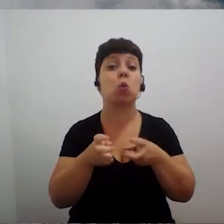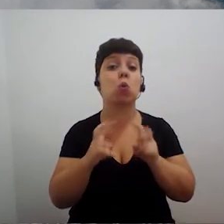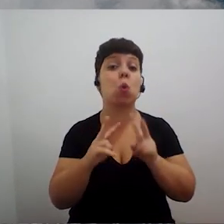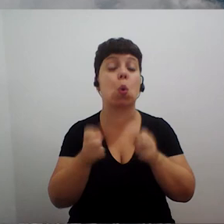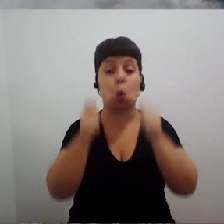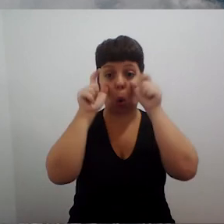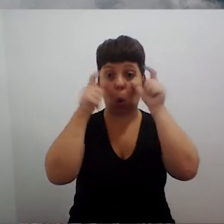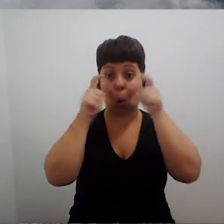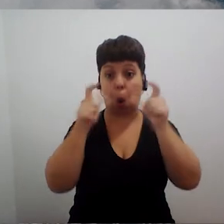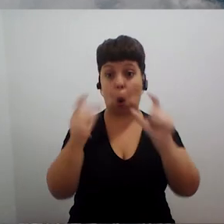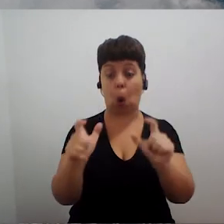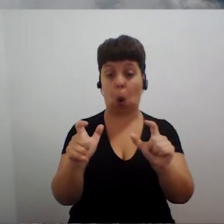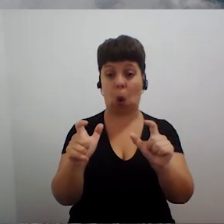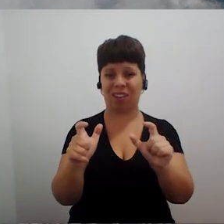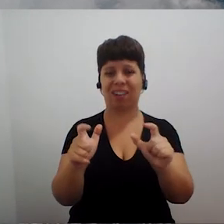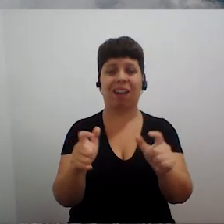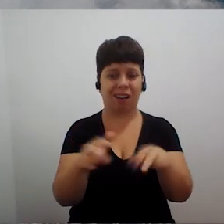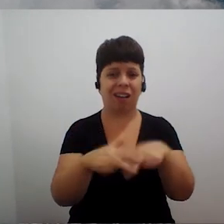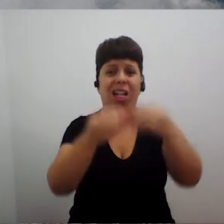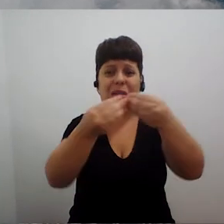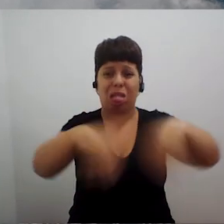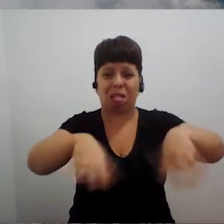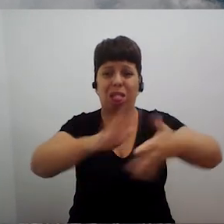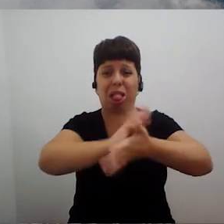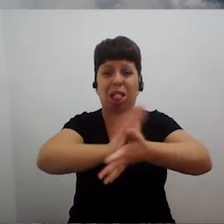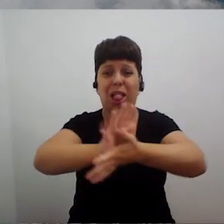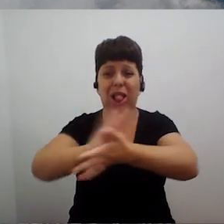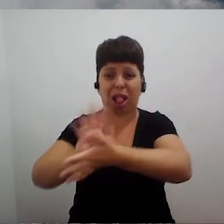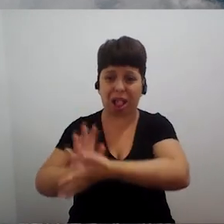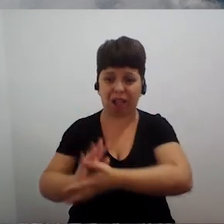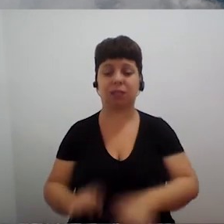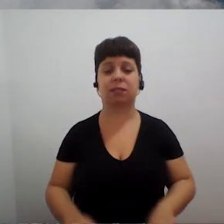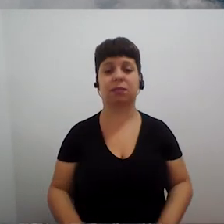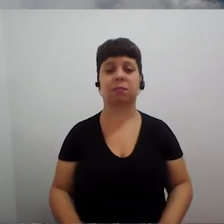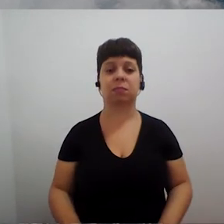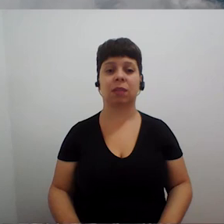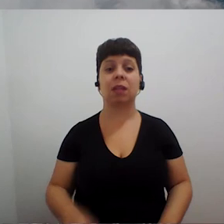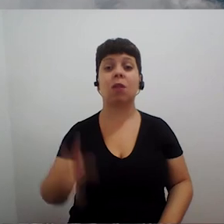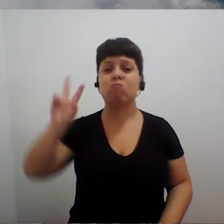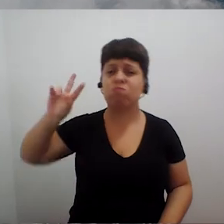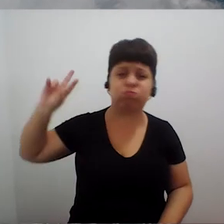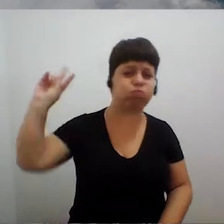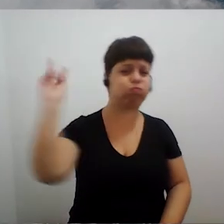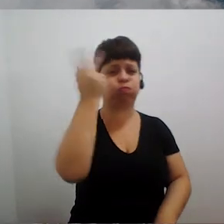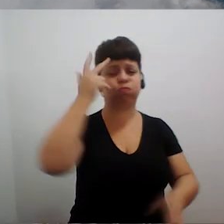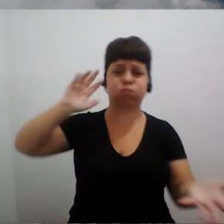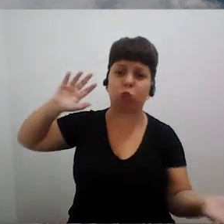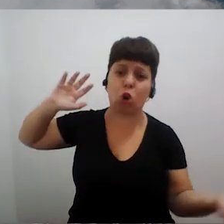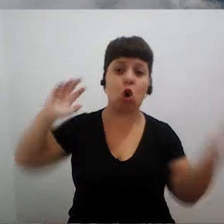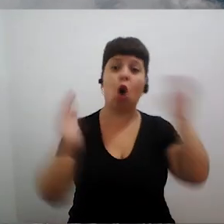lucro e a consequente depredação ambiental. Então uma conversão ecológica global